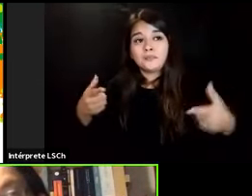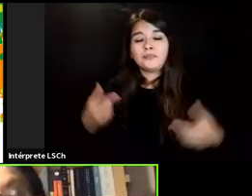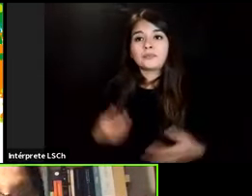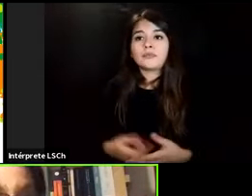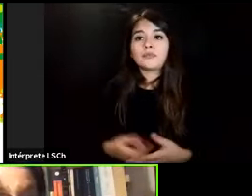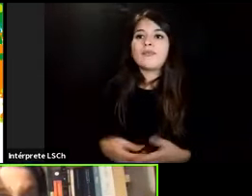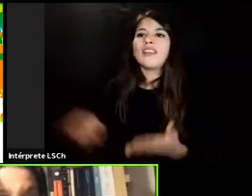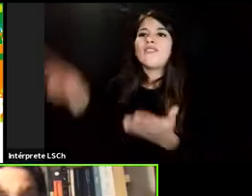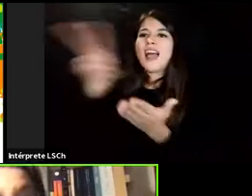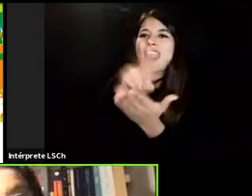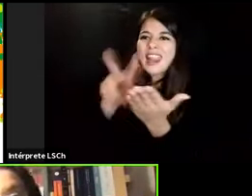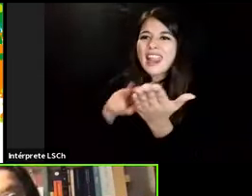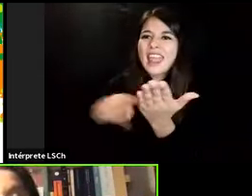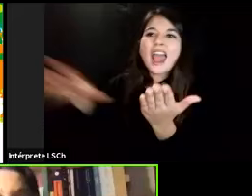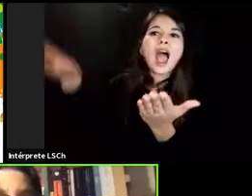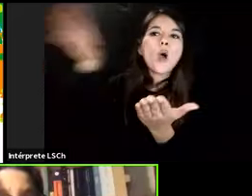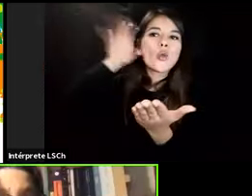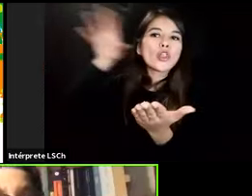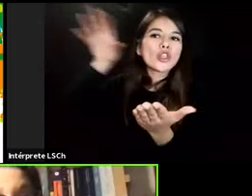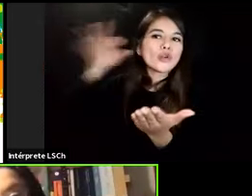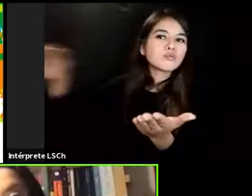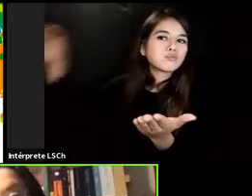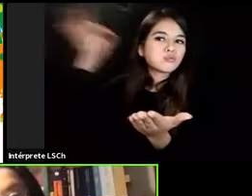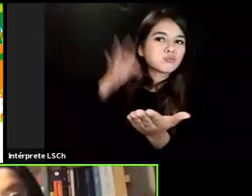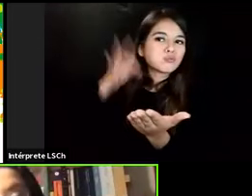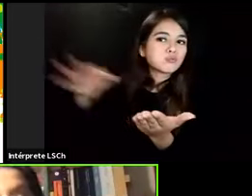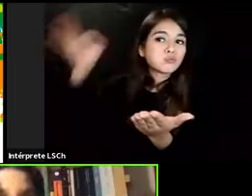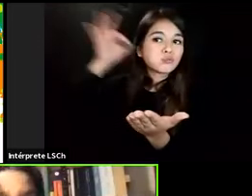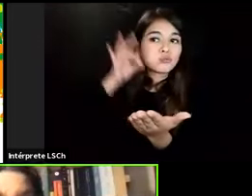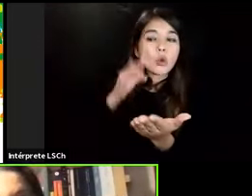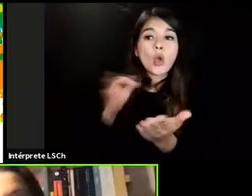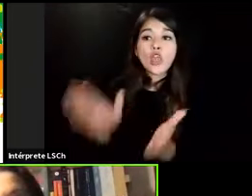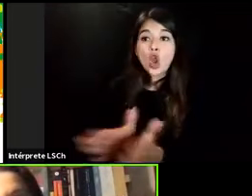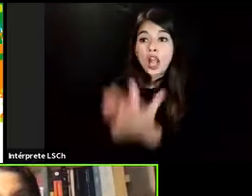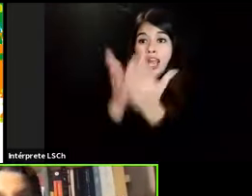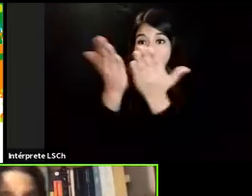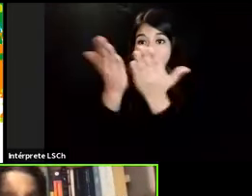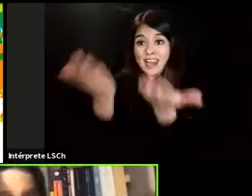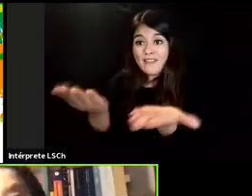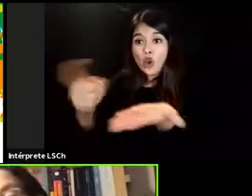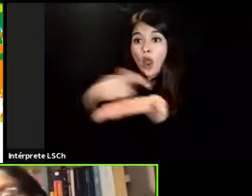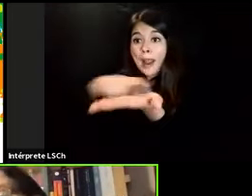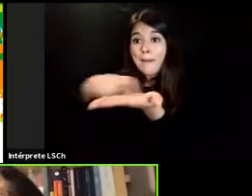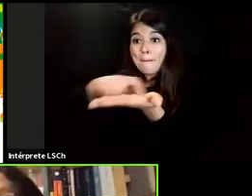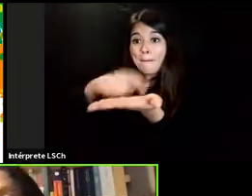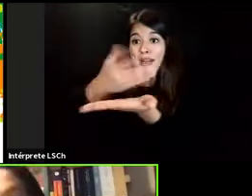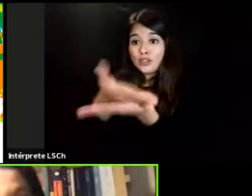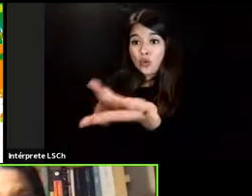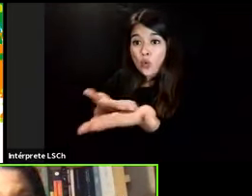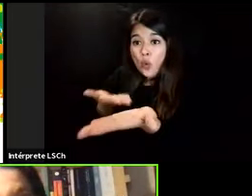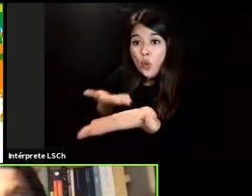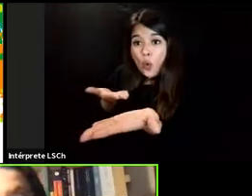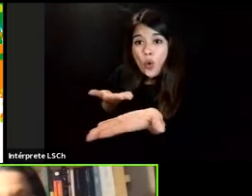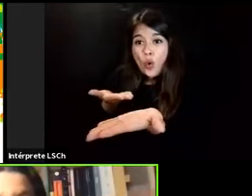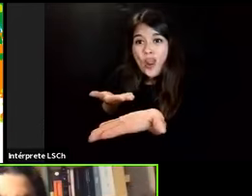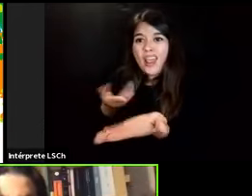cada vez más cuando salga un libro impreso va a traer de inmediato no sé un código de descarga o va a existir el